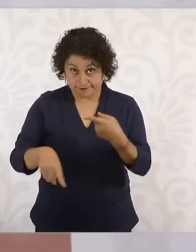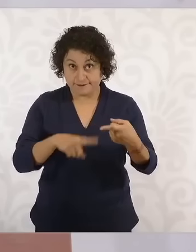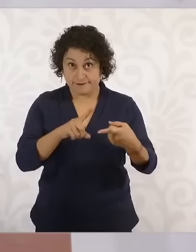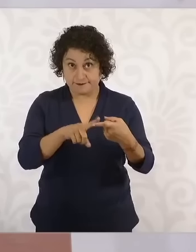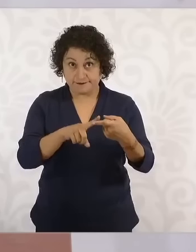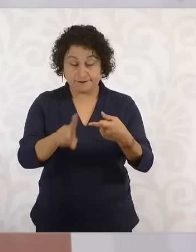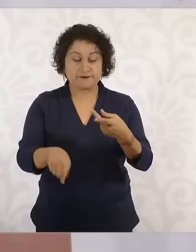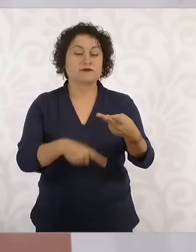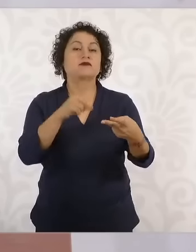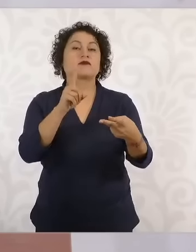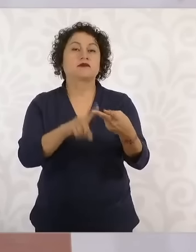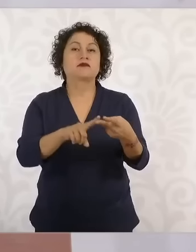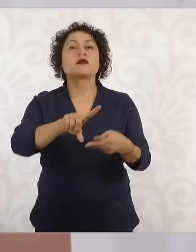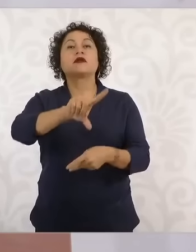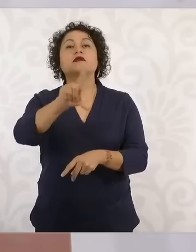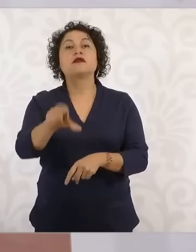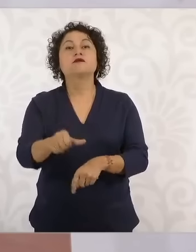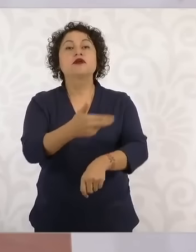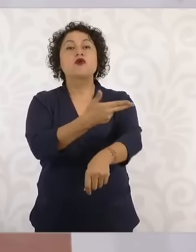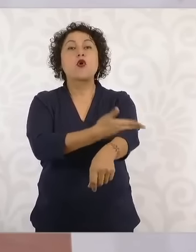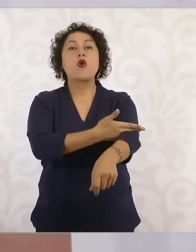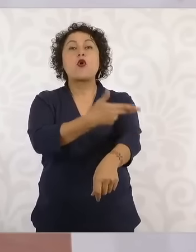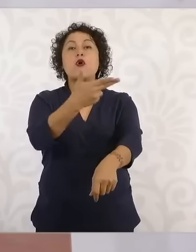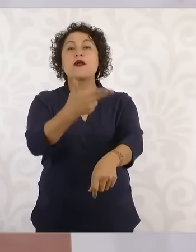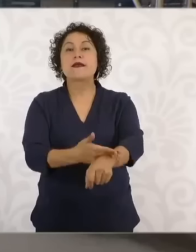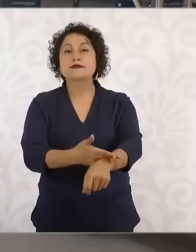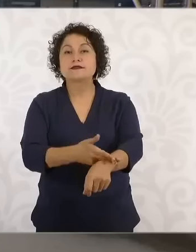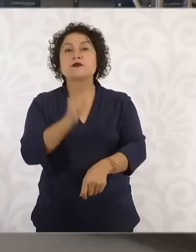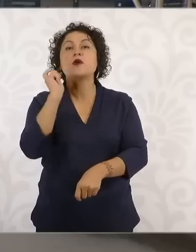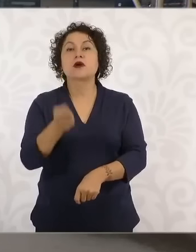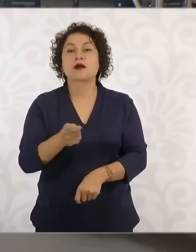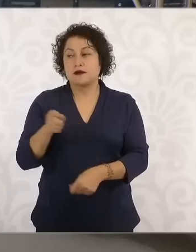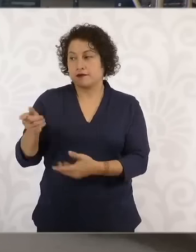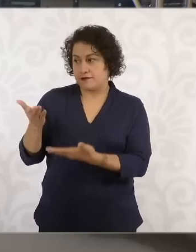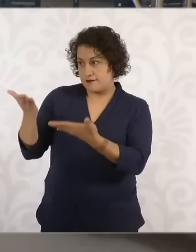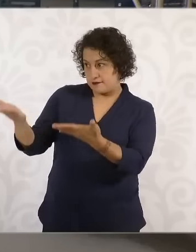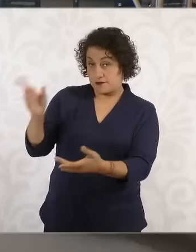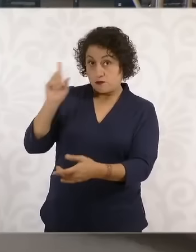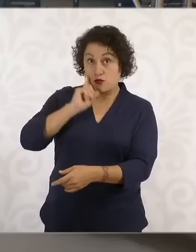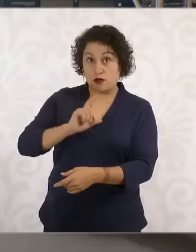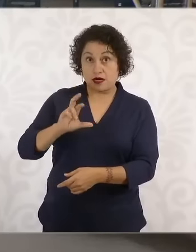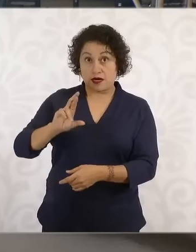recaudación. Aquí está Raquel Buen Rostro, que fue directora del SAT en su momento,